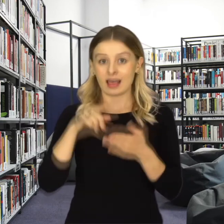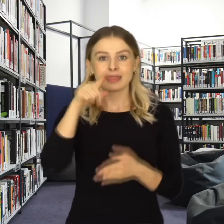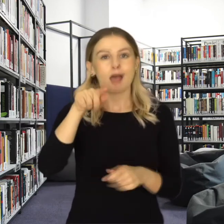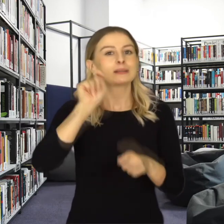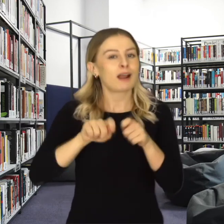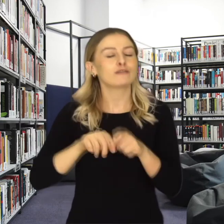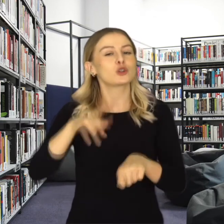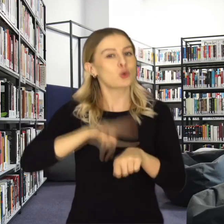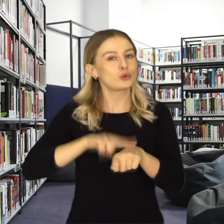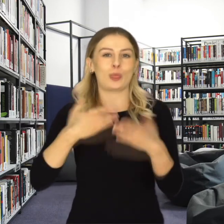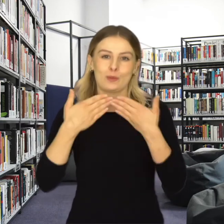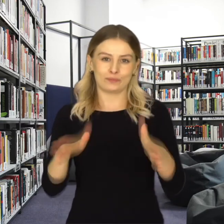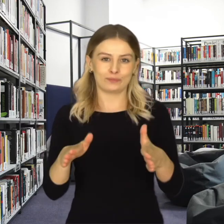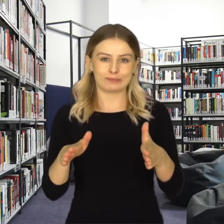Sprawdź godziny otwarcia filii.